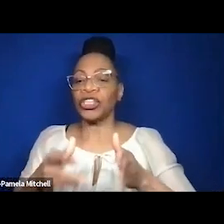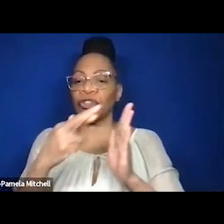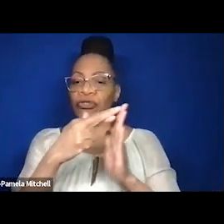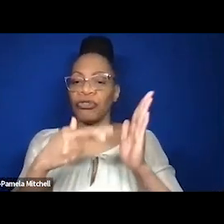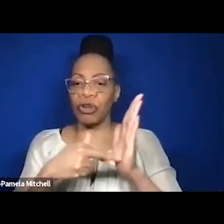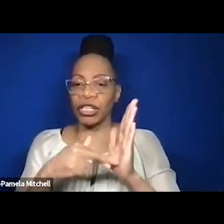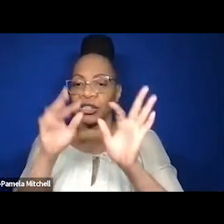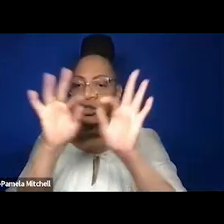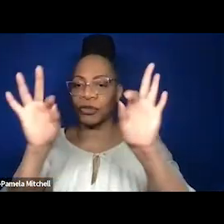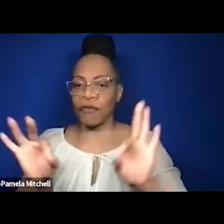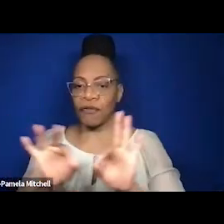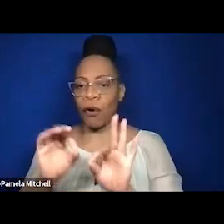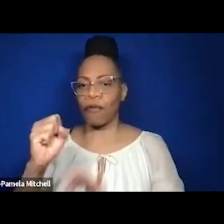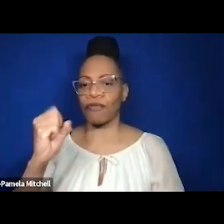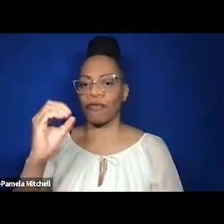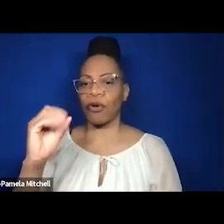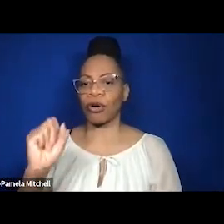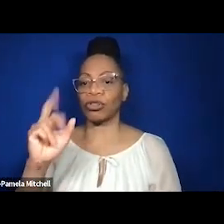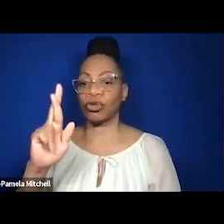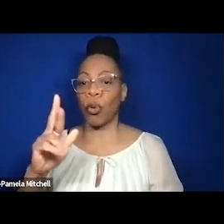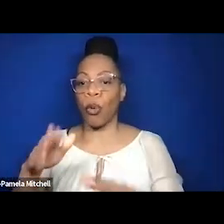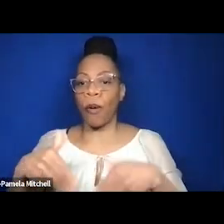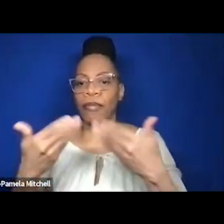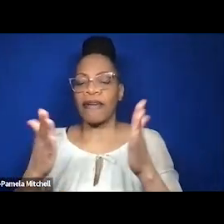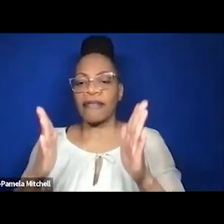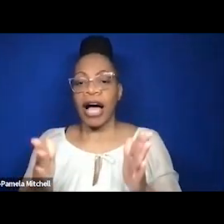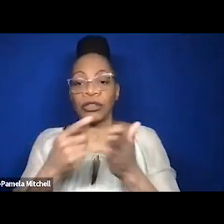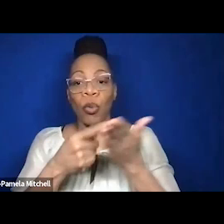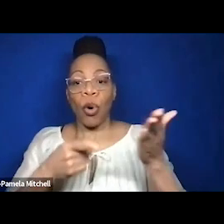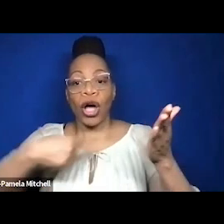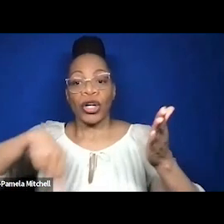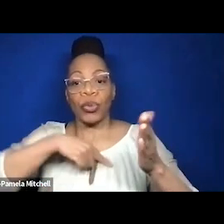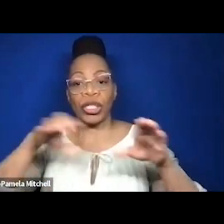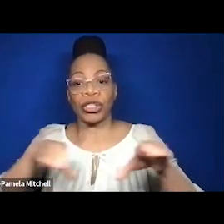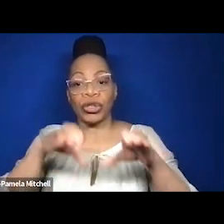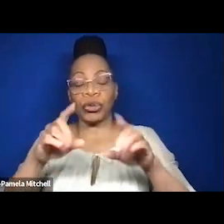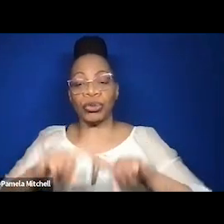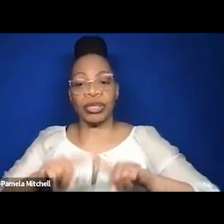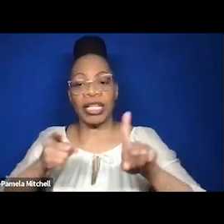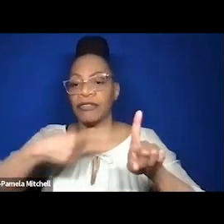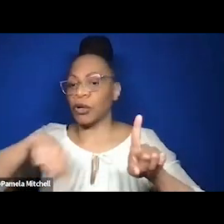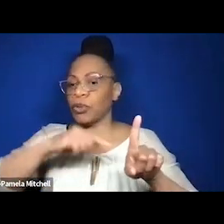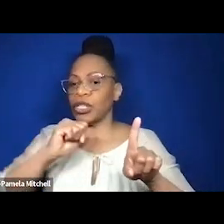Algunas cosas específicas que hacemos de manera diferente porque no solicitamos el pago directo de tarifas. Y por lo tanto, lo completamos de manera diferente